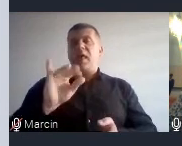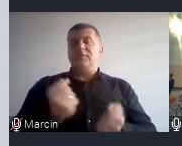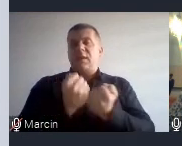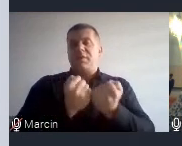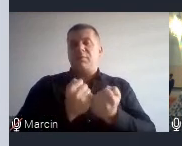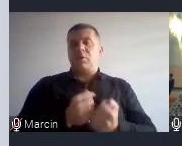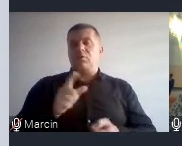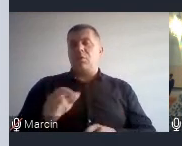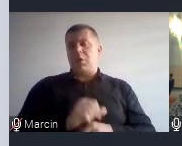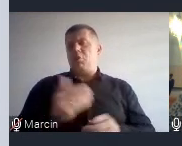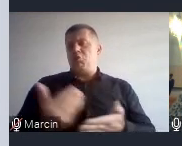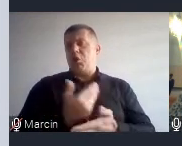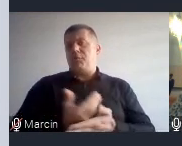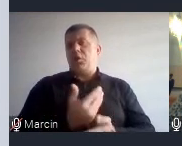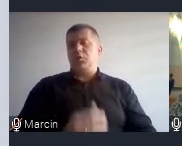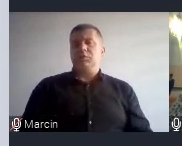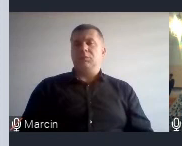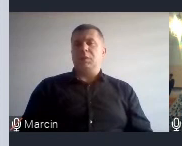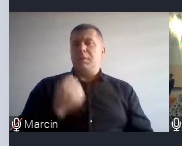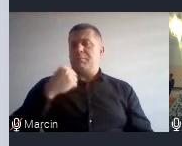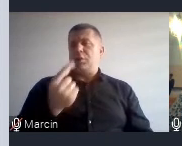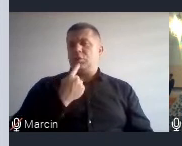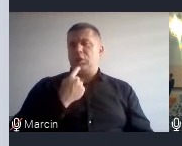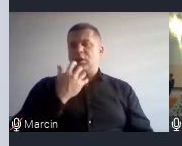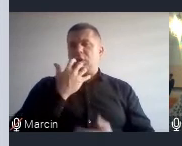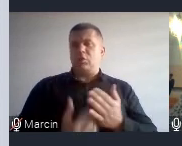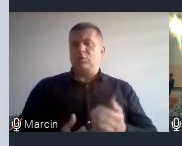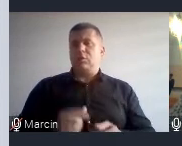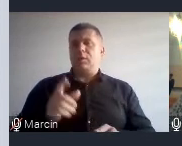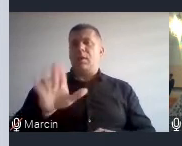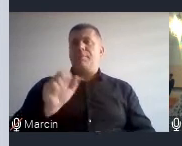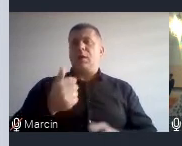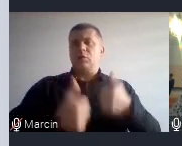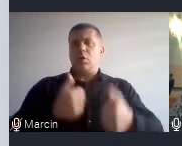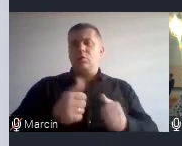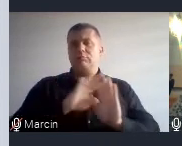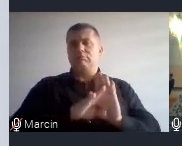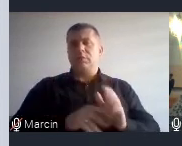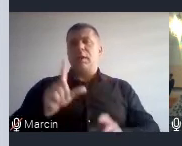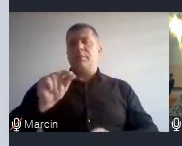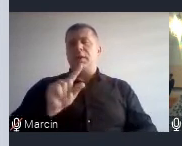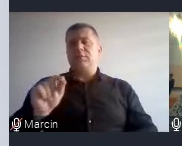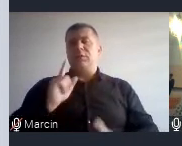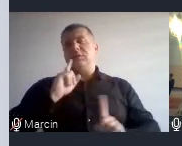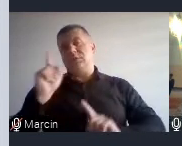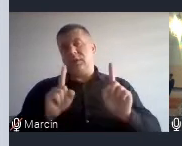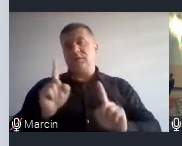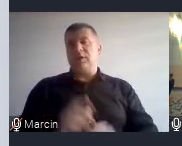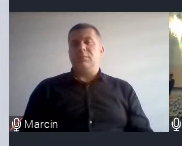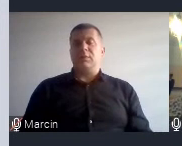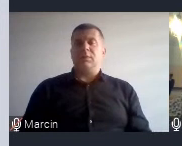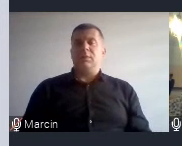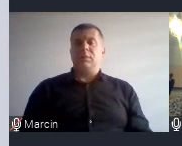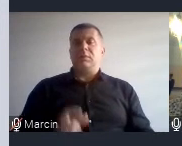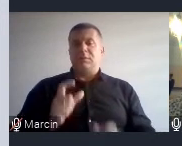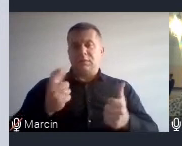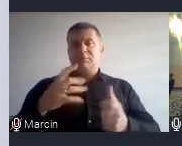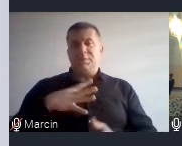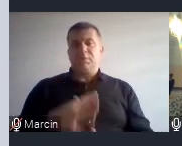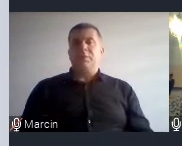To jest pewna nowość bardzo rzadko stosowana w Zasadzie Konkurencyjności, w PZP od czasu do czasu się zdarzy.